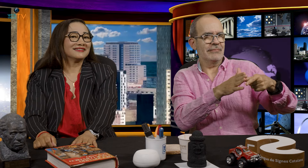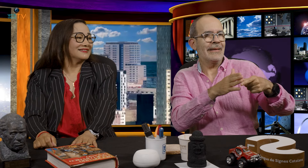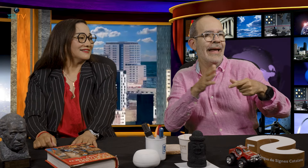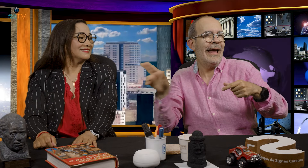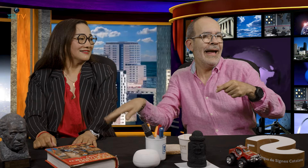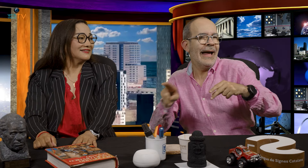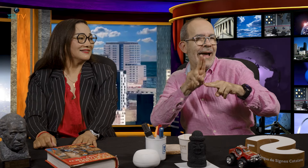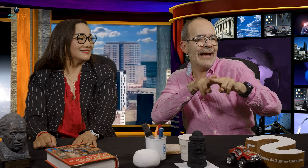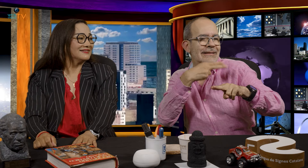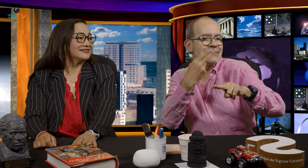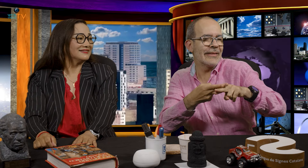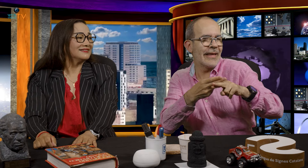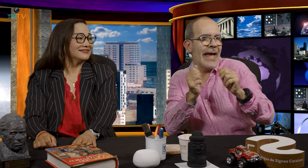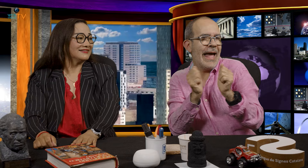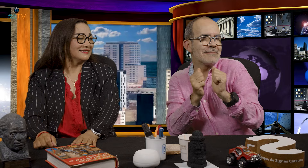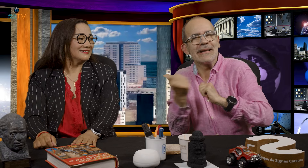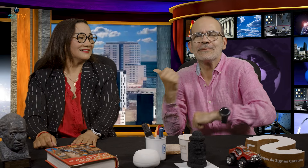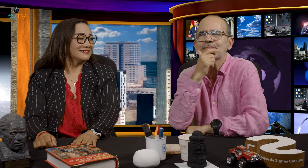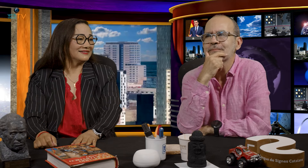pero ¿cómo hacéis los signos de “casado” y “amante”?